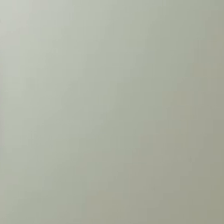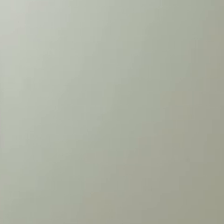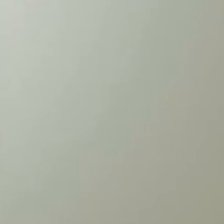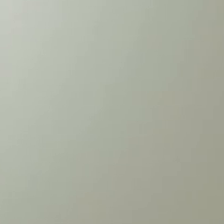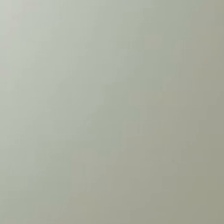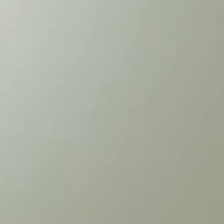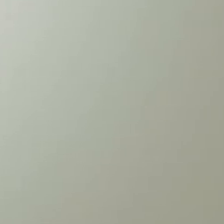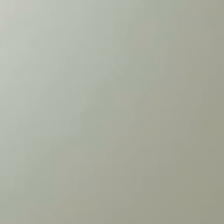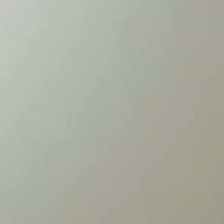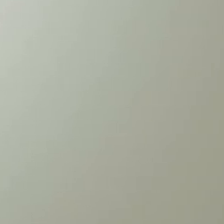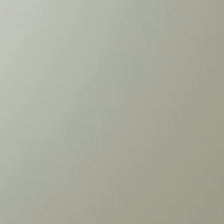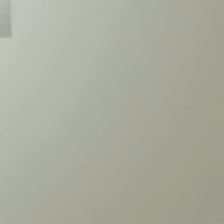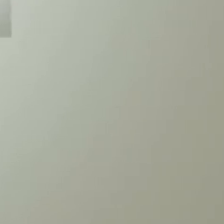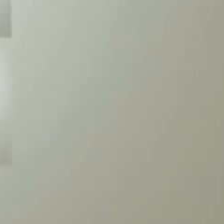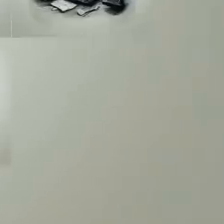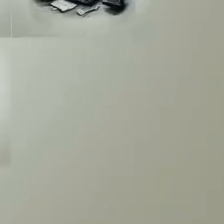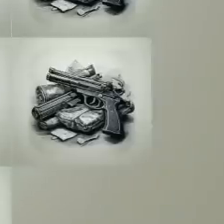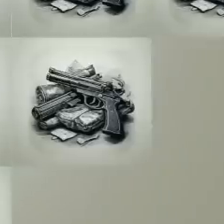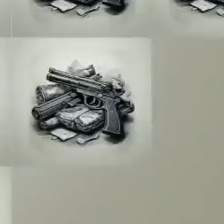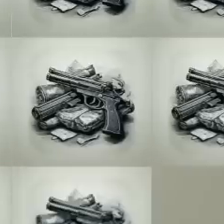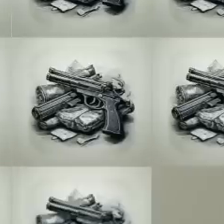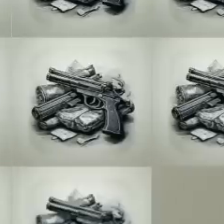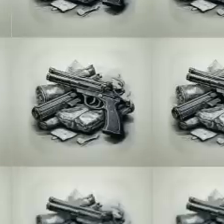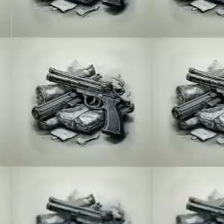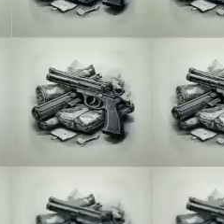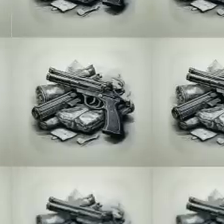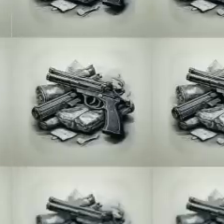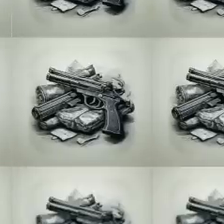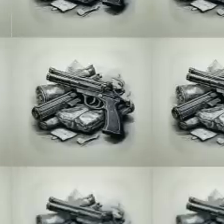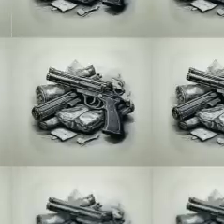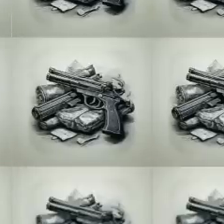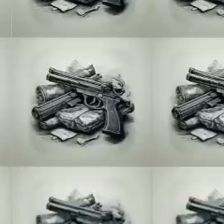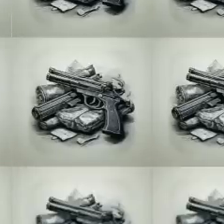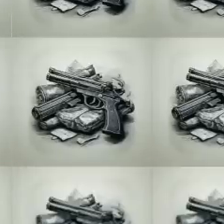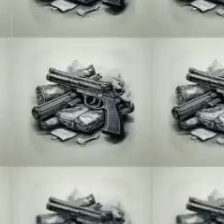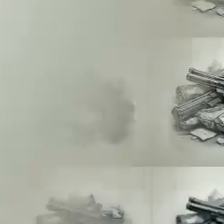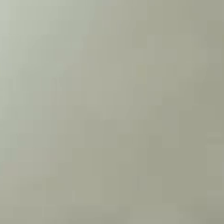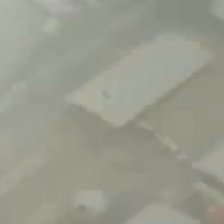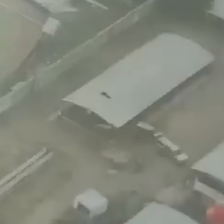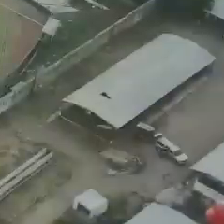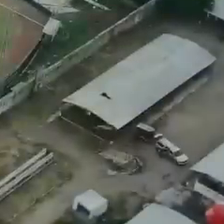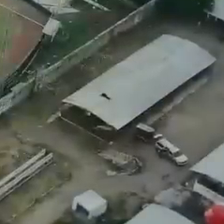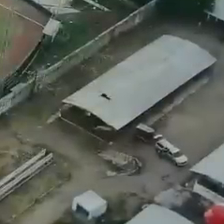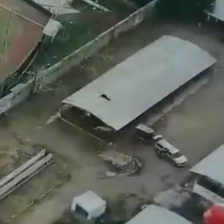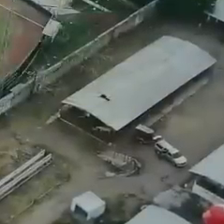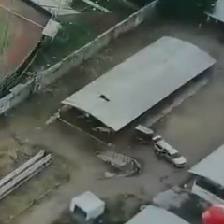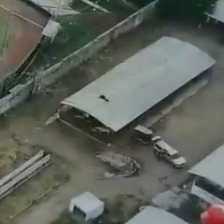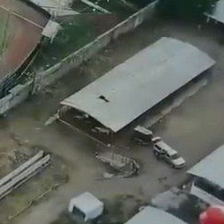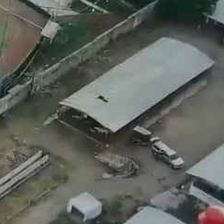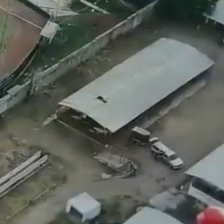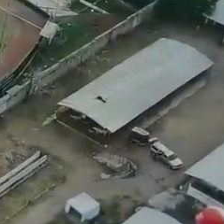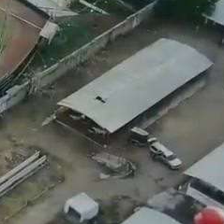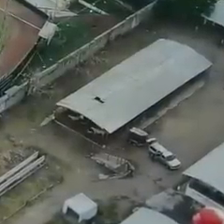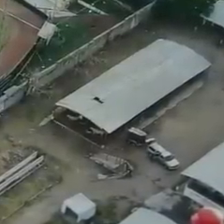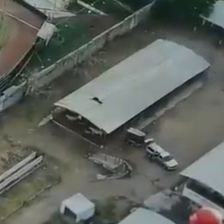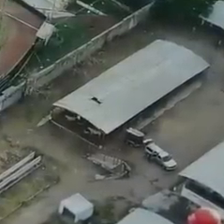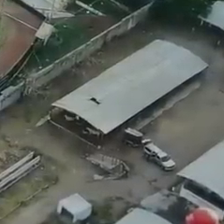armas al día es decir casi dos armas de comisaras cada hora los más de 5000 generadores de violencia